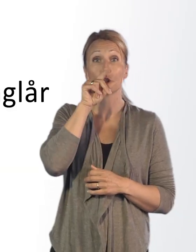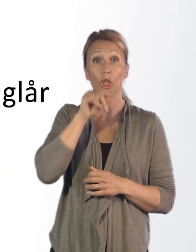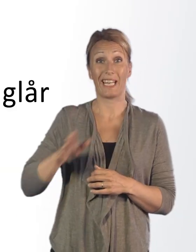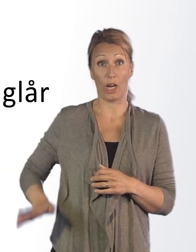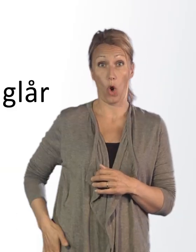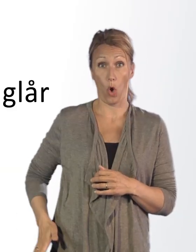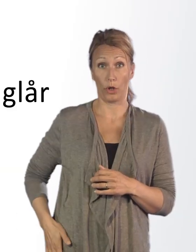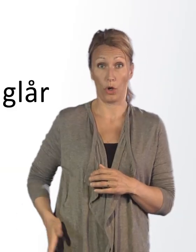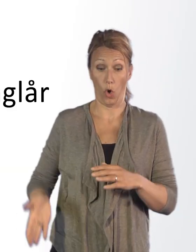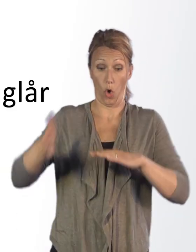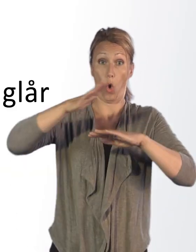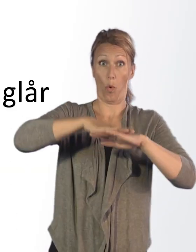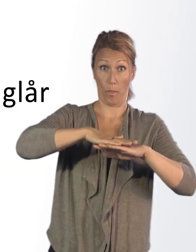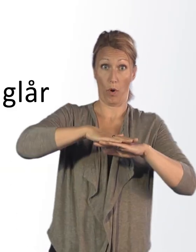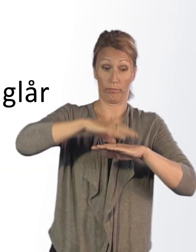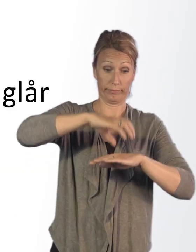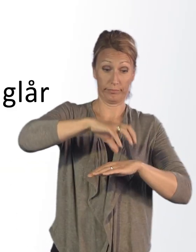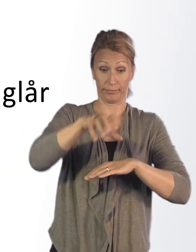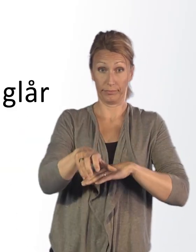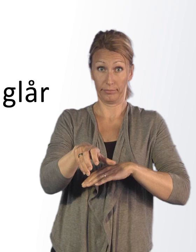Legg i 2 kyllinglår.